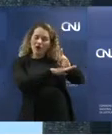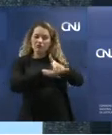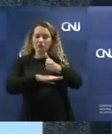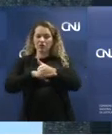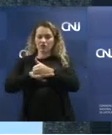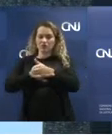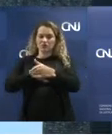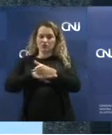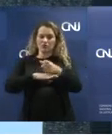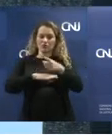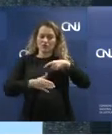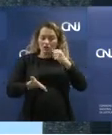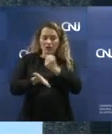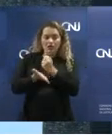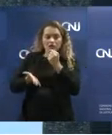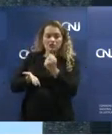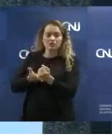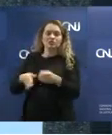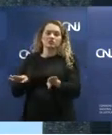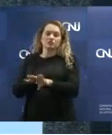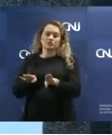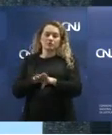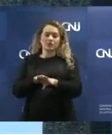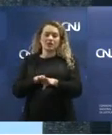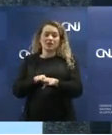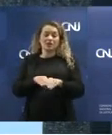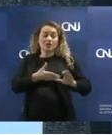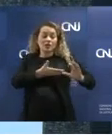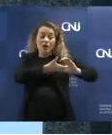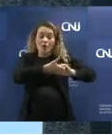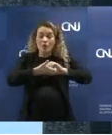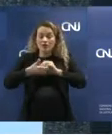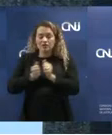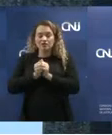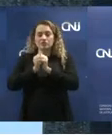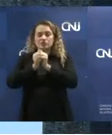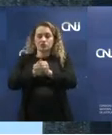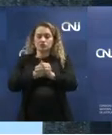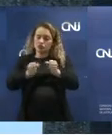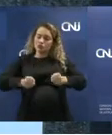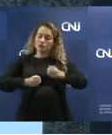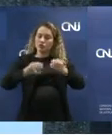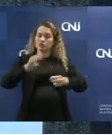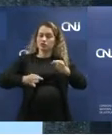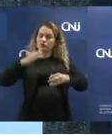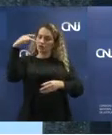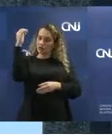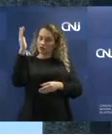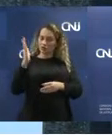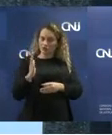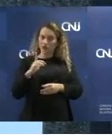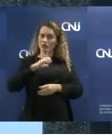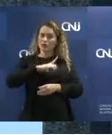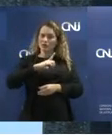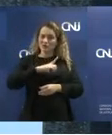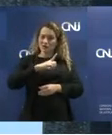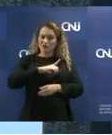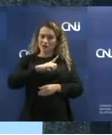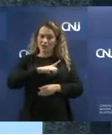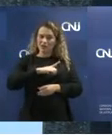o que é uma parceira do Poder Judiciário nacional, com a capilaridade que tem, com a celeridade do trabalho